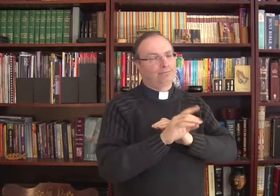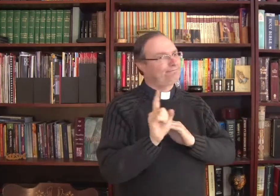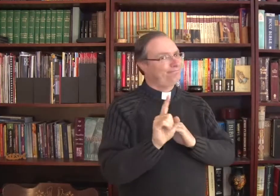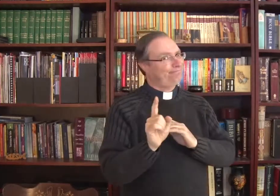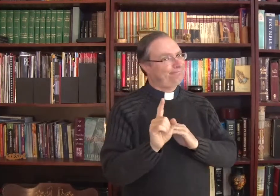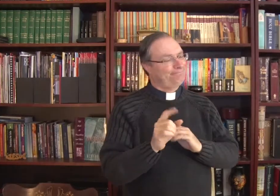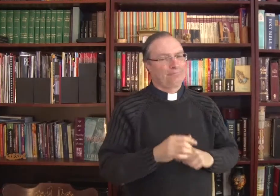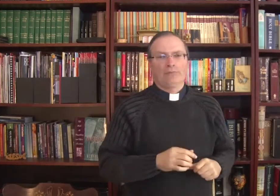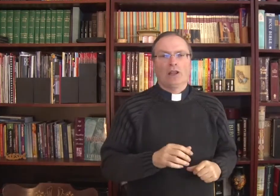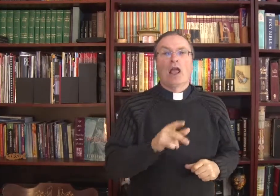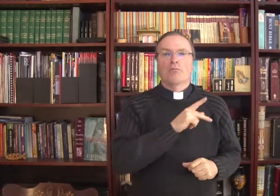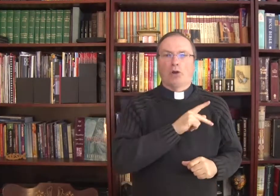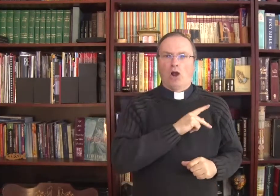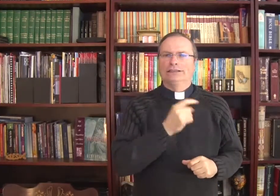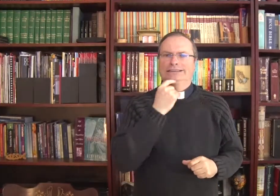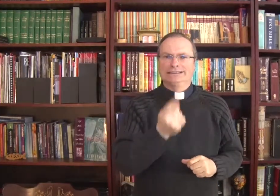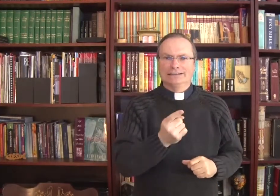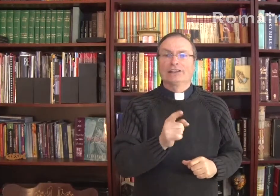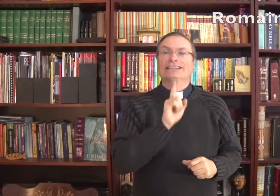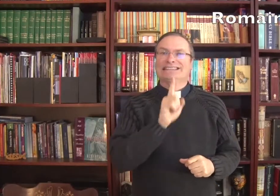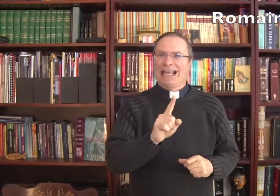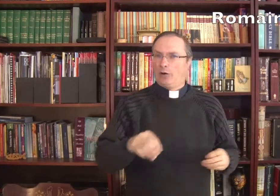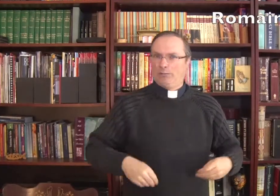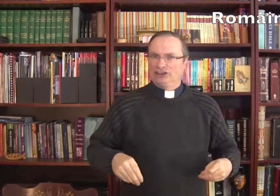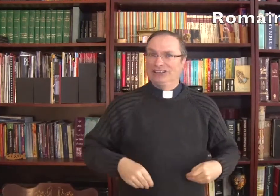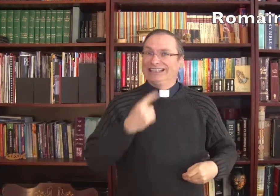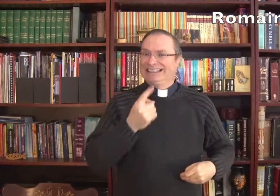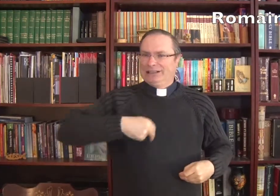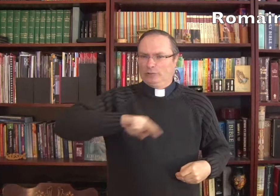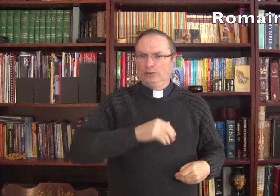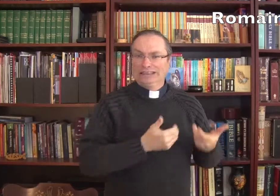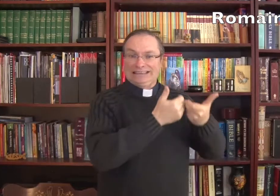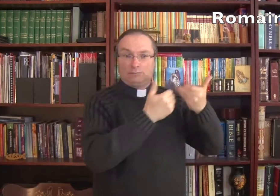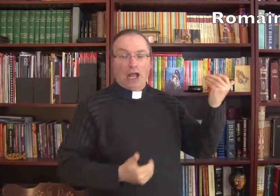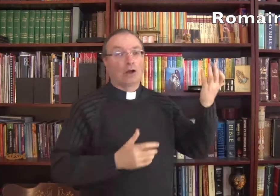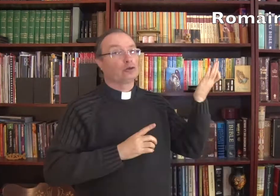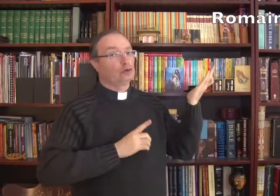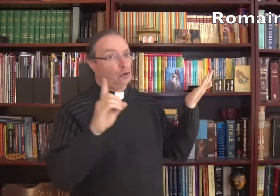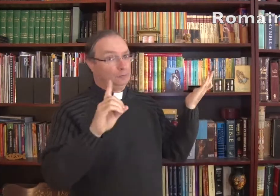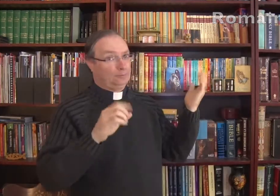Non, Paul dit que c’est le péché qui nous sépare de Dieu.